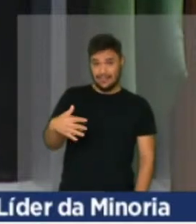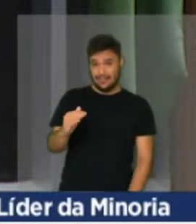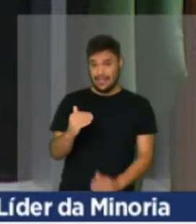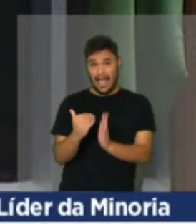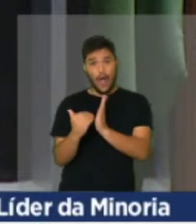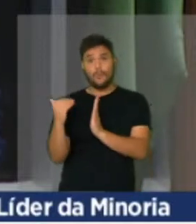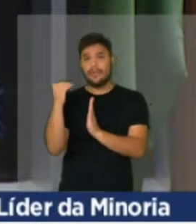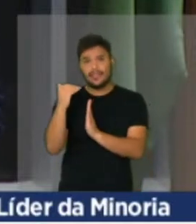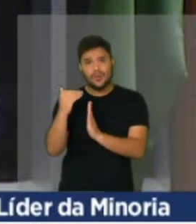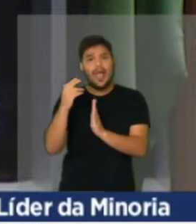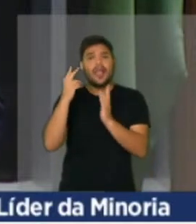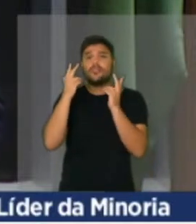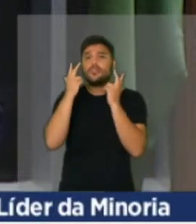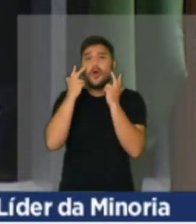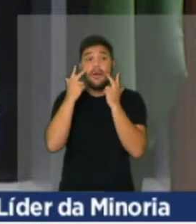É NORMAL. NORMAL PARA QUEM?!